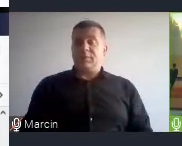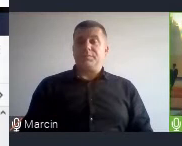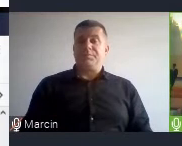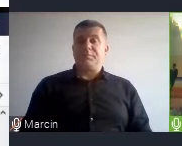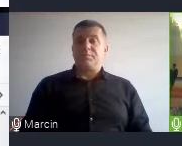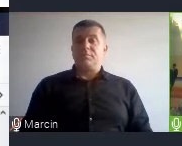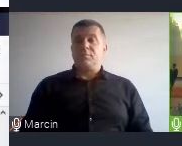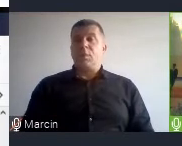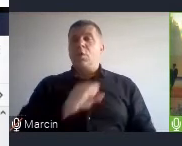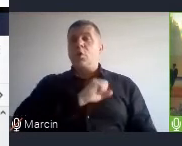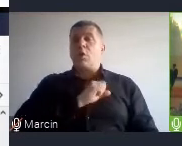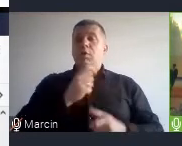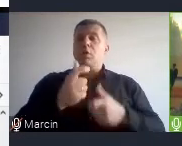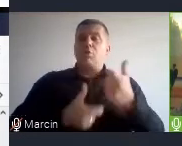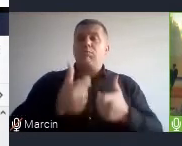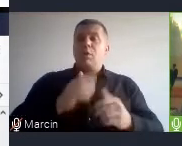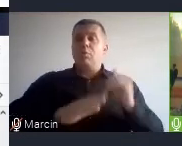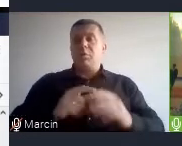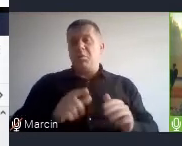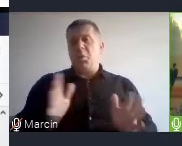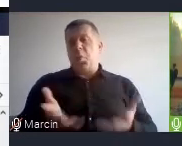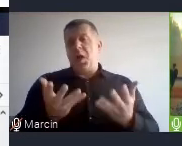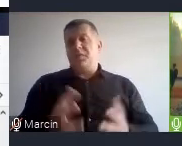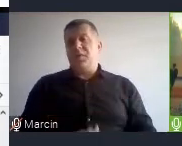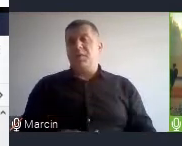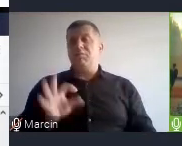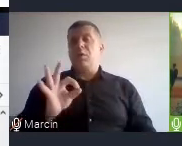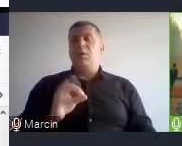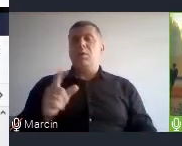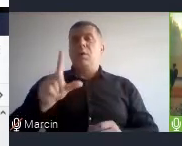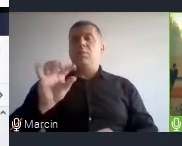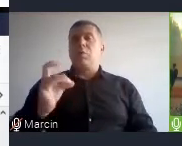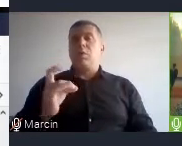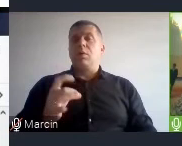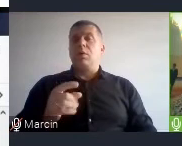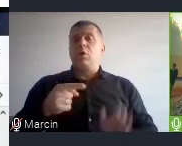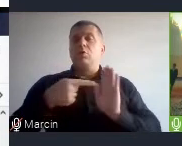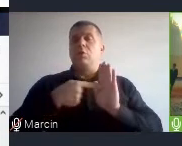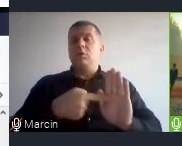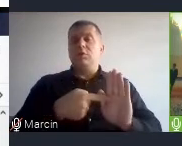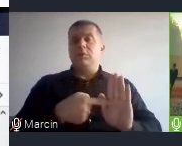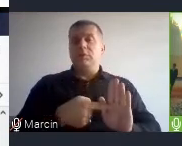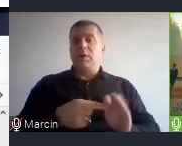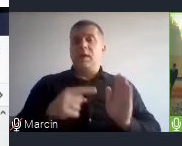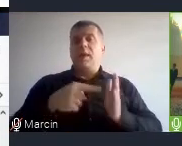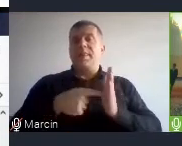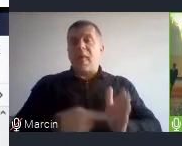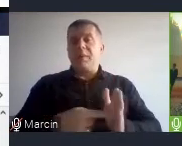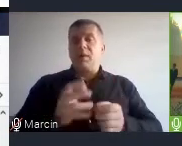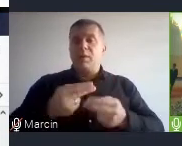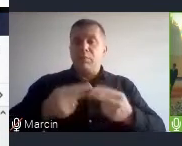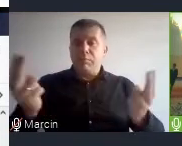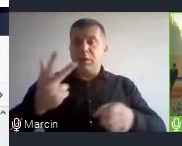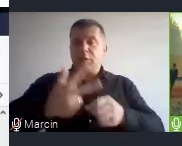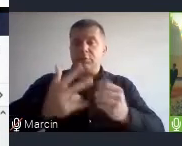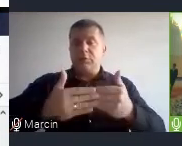W robotach budowlanych będzie trochę łatwiej, ponieważ próg dotyczący terminu publikacji 30 dni,